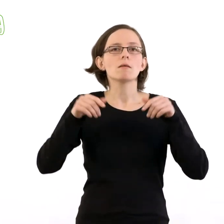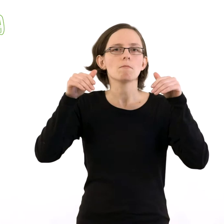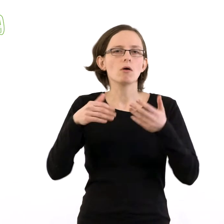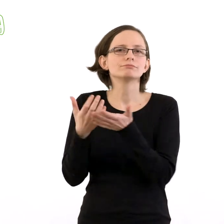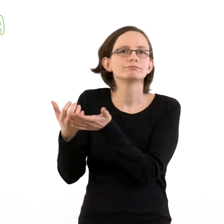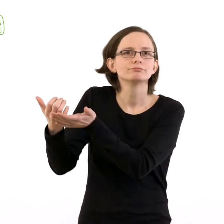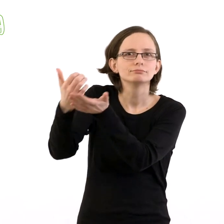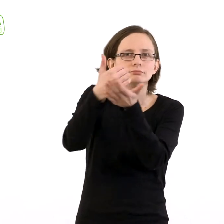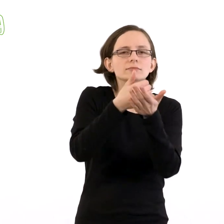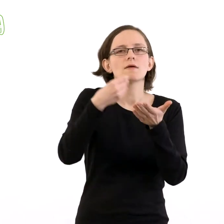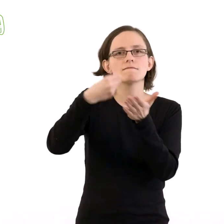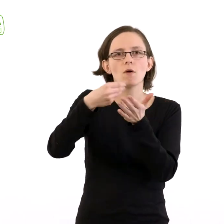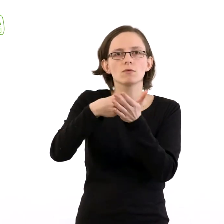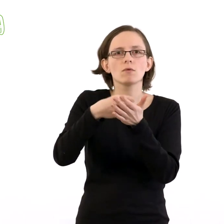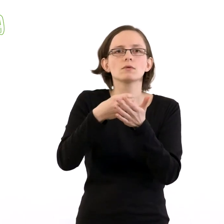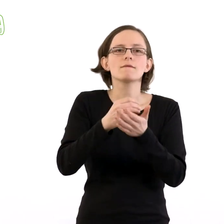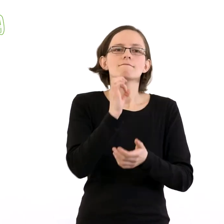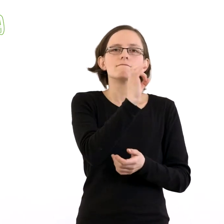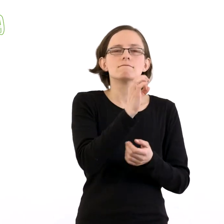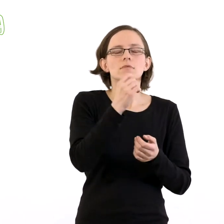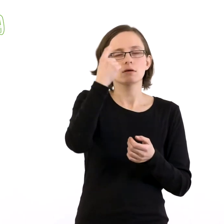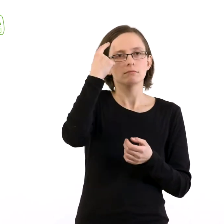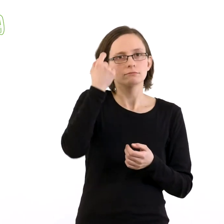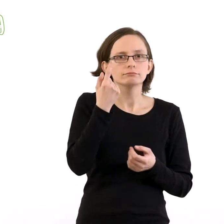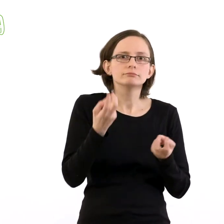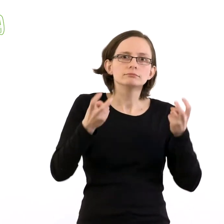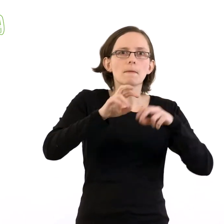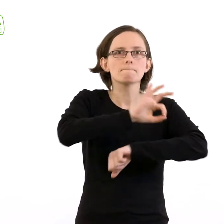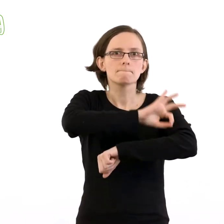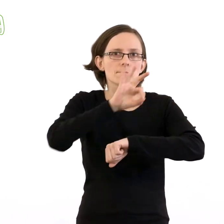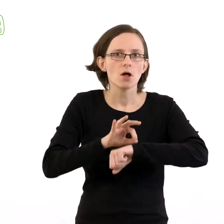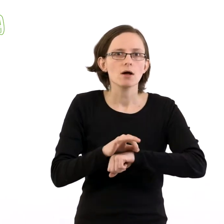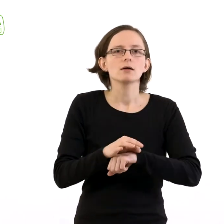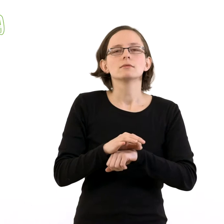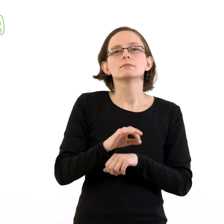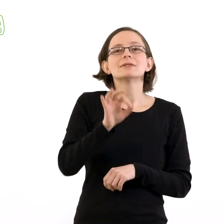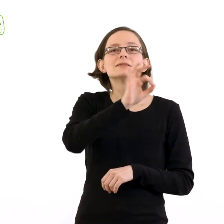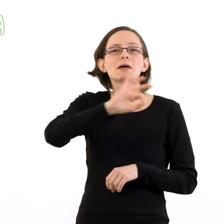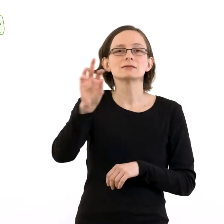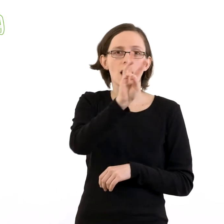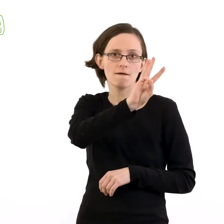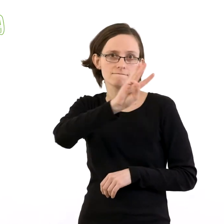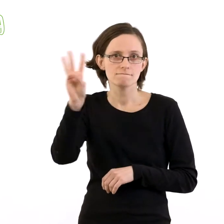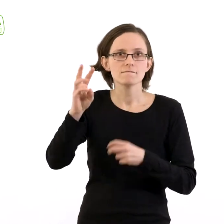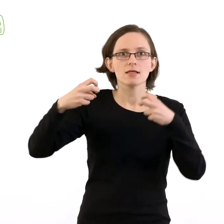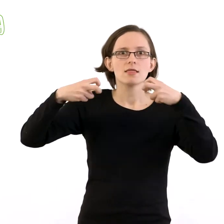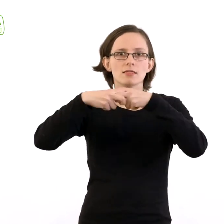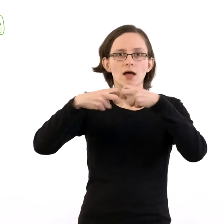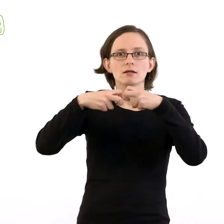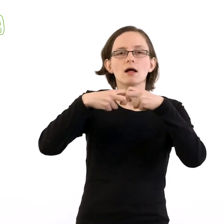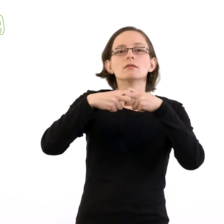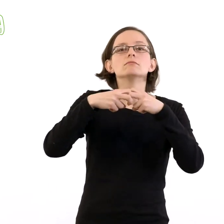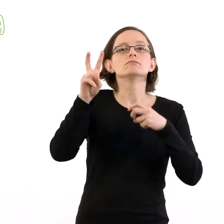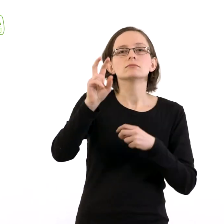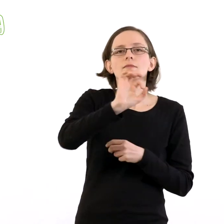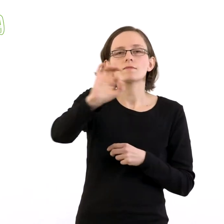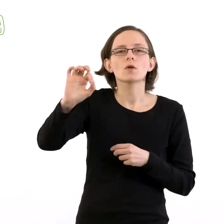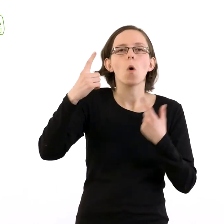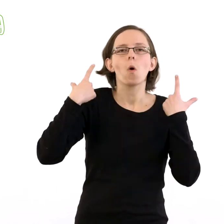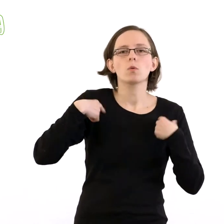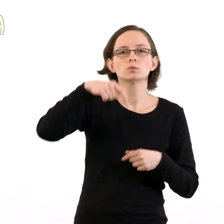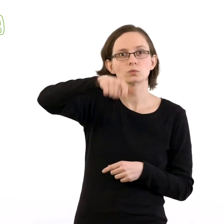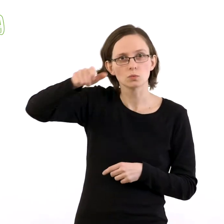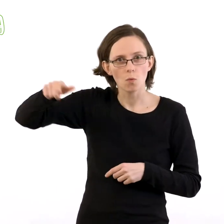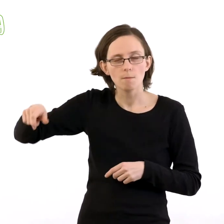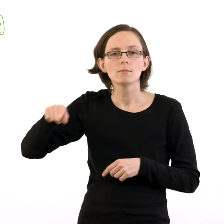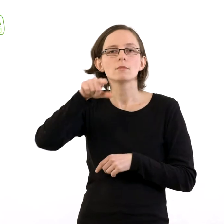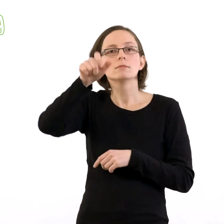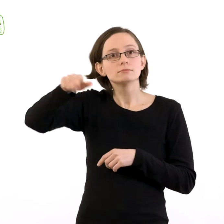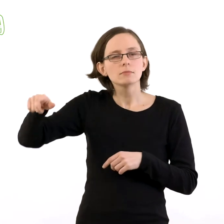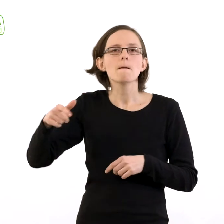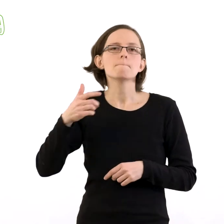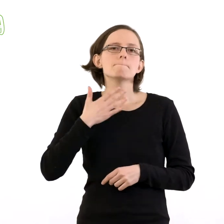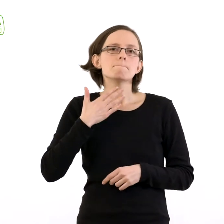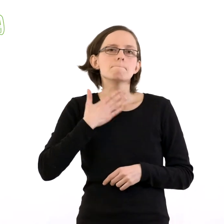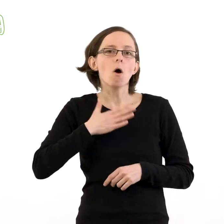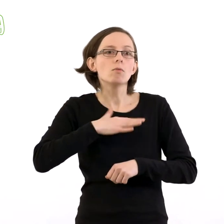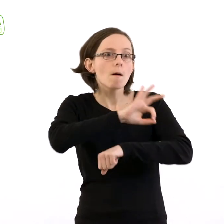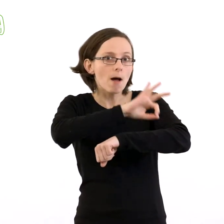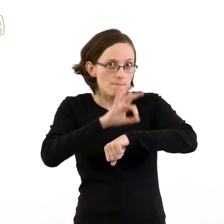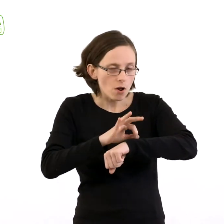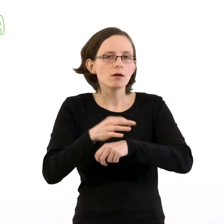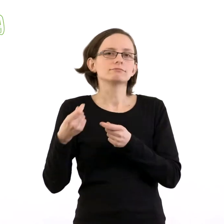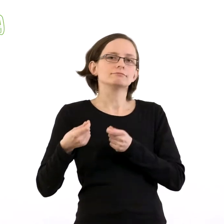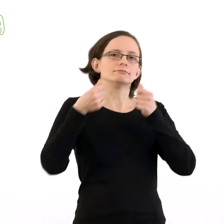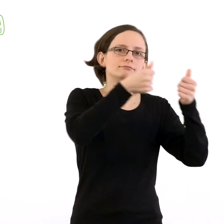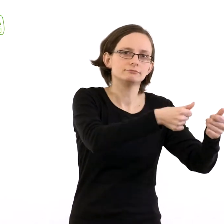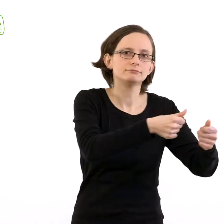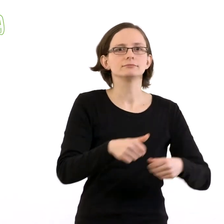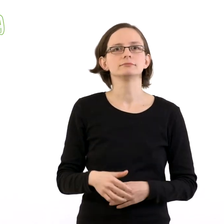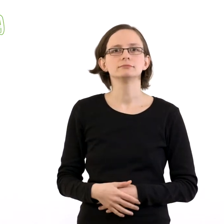Organizacja może zbierać fundusze na swoje projekty na specjalnych stronach internetowych od osób indywidualnych, którym podoba się projekt i chcą one przekazać pieniądze.